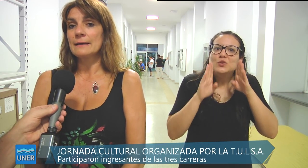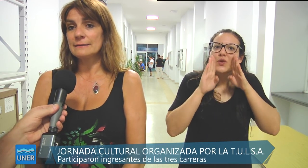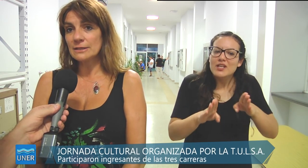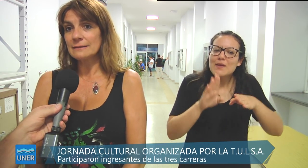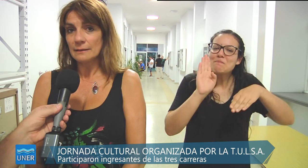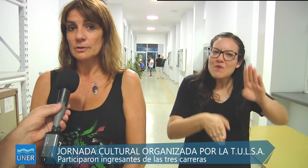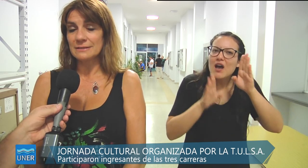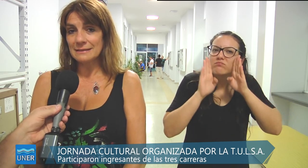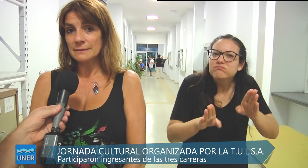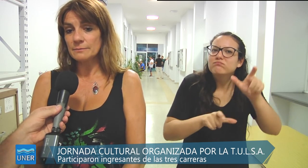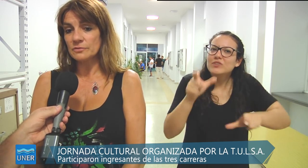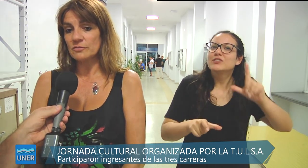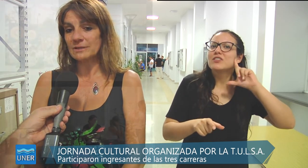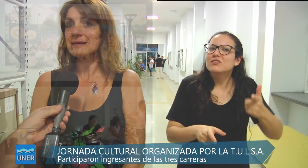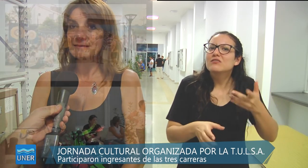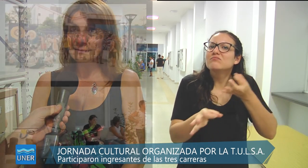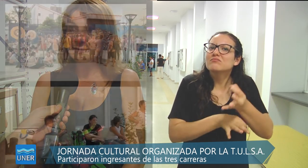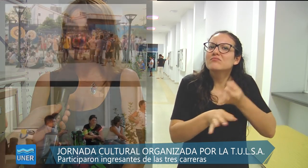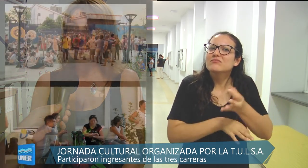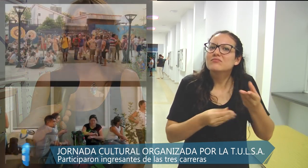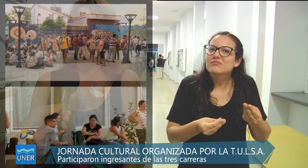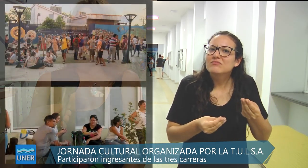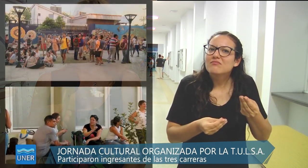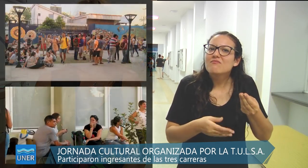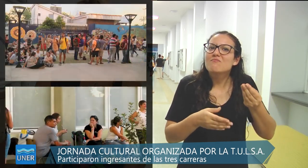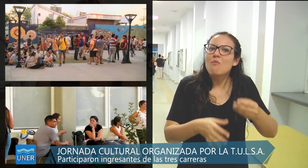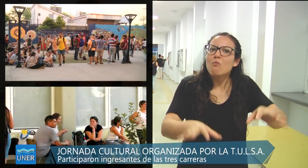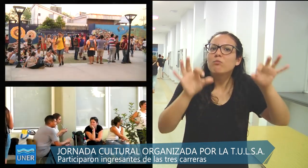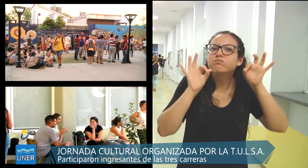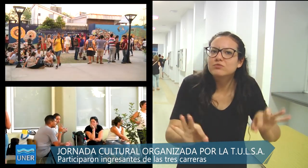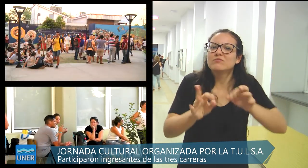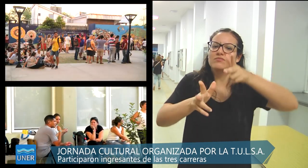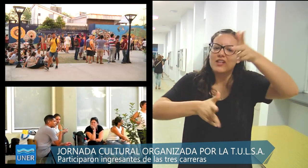que está orientada prioritariamente a personas sordas y que va a ser dictada de manera completa